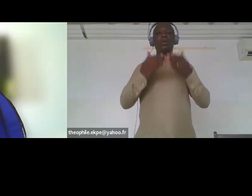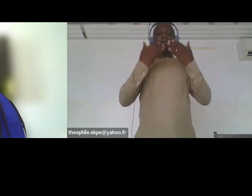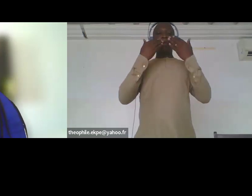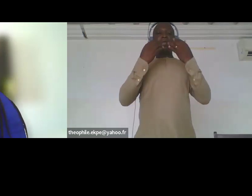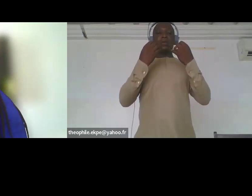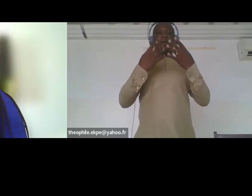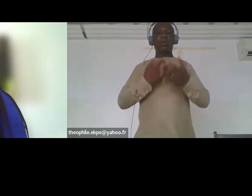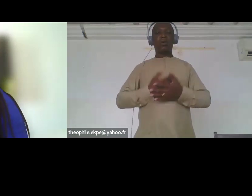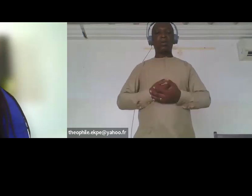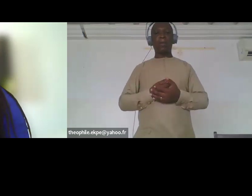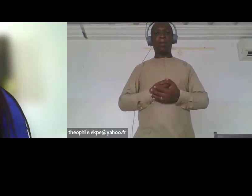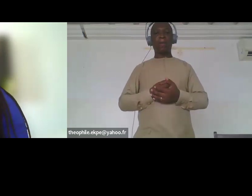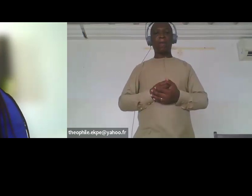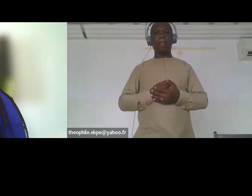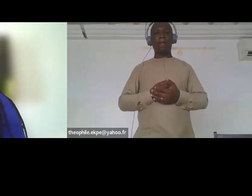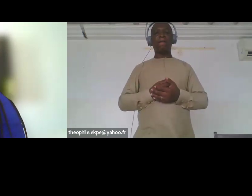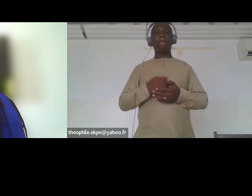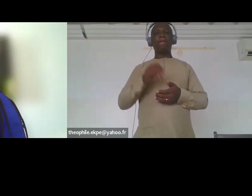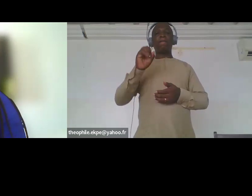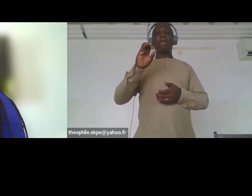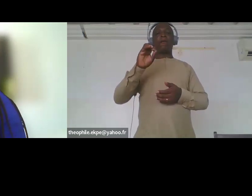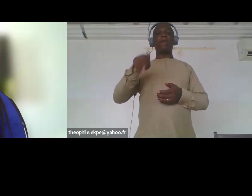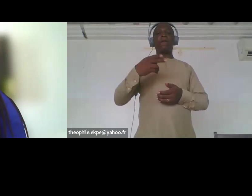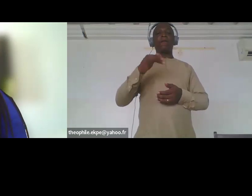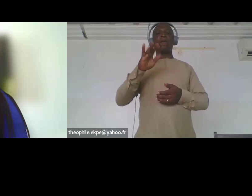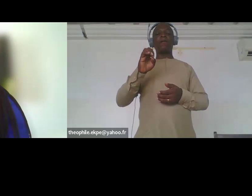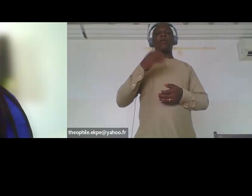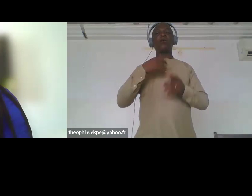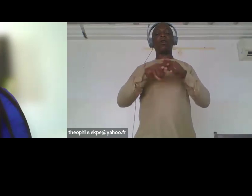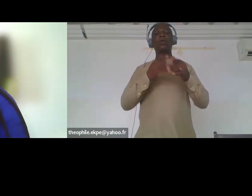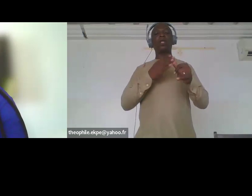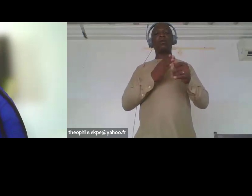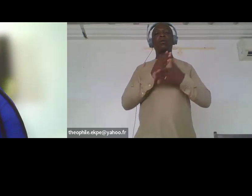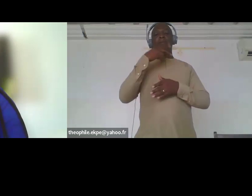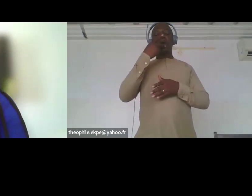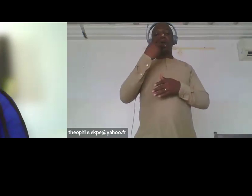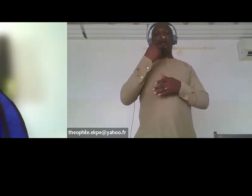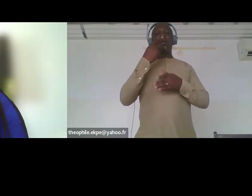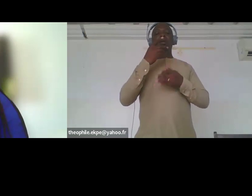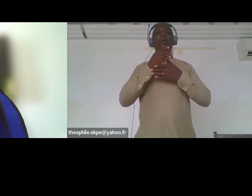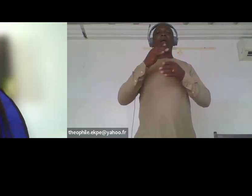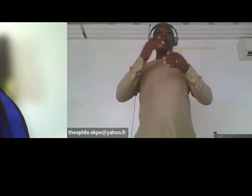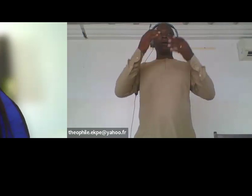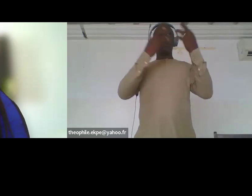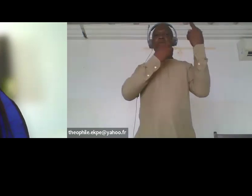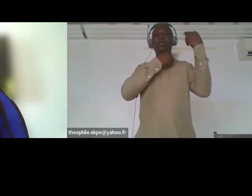euh Sophie moi je vais commencer d'abord par les dirigeants et dirigeantes donc